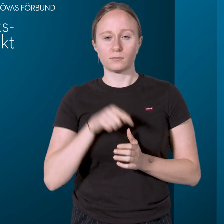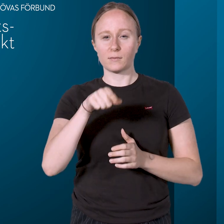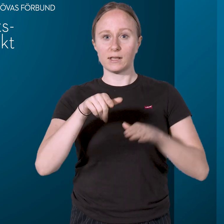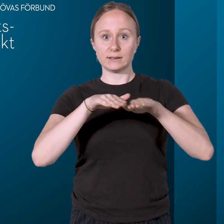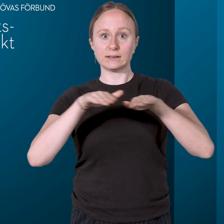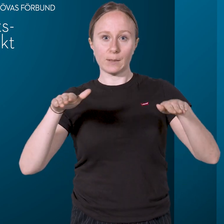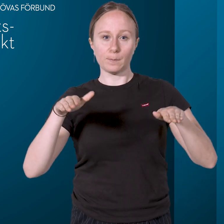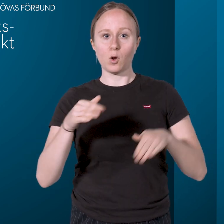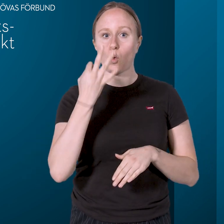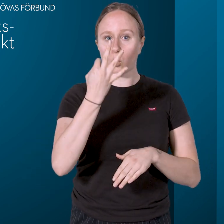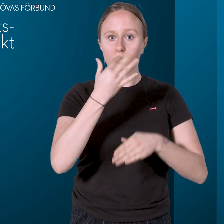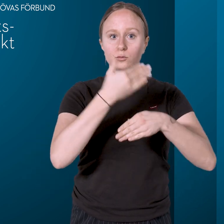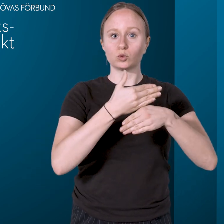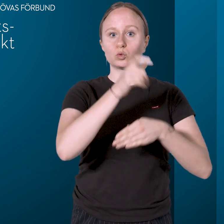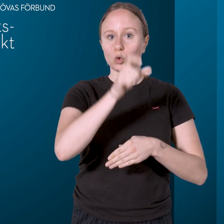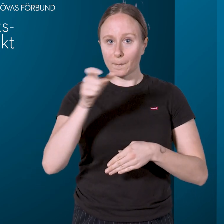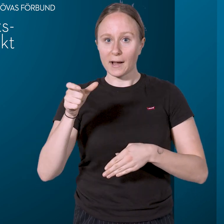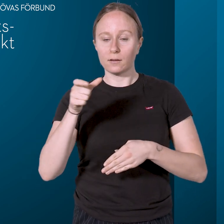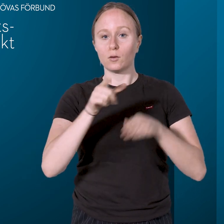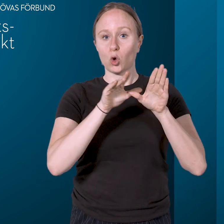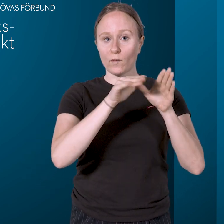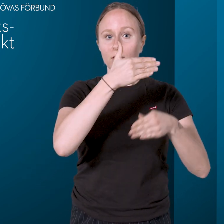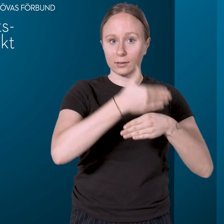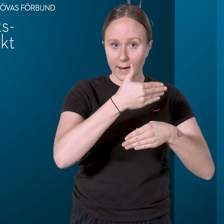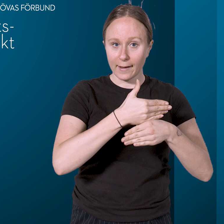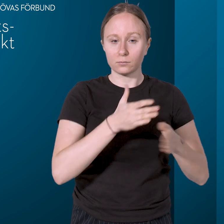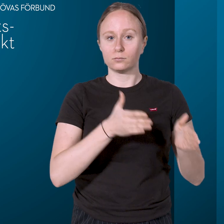På scenen står den här gången åtta skådespelare från DuvTeatern -